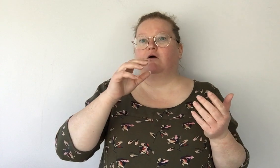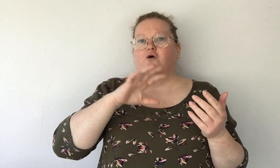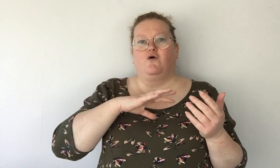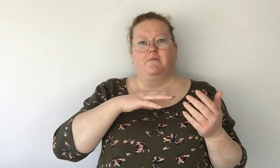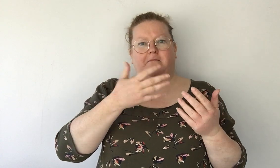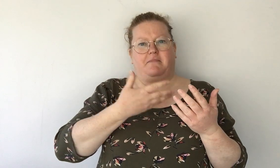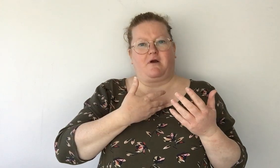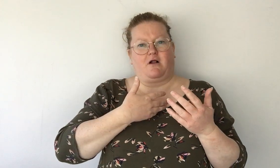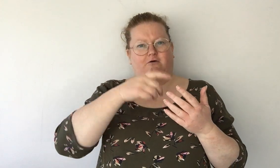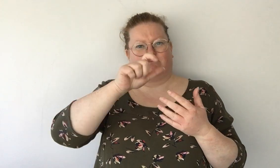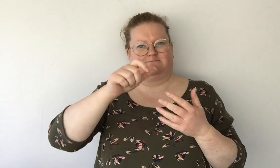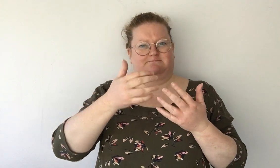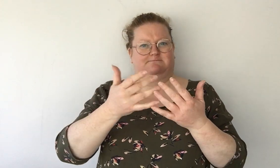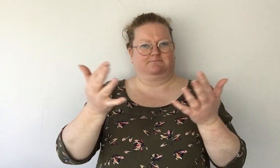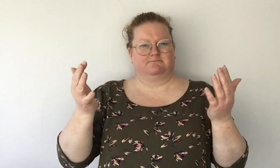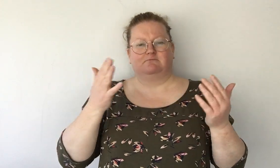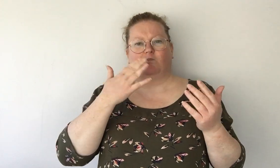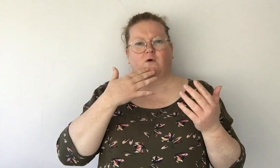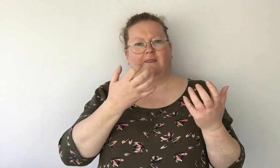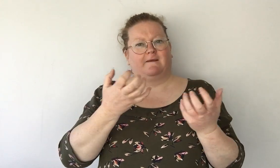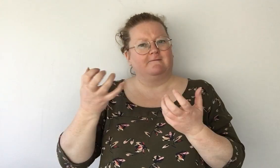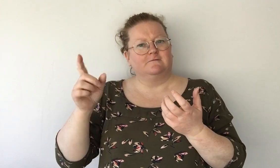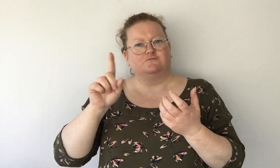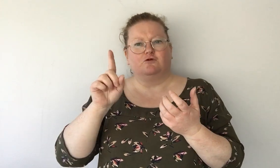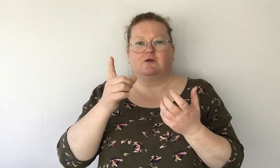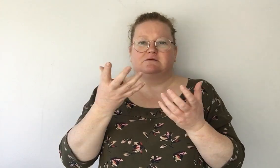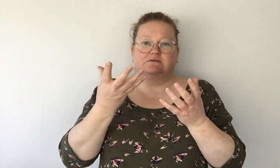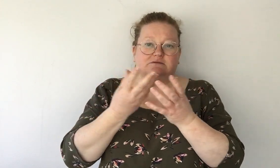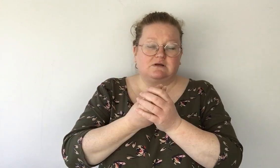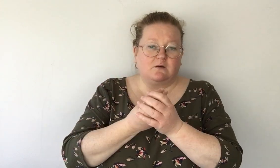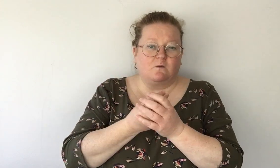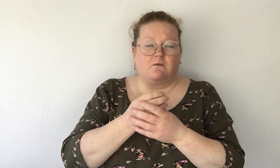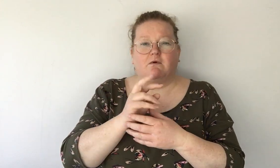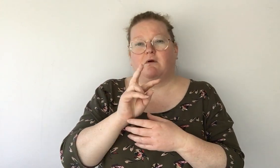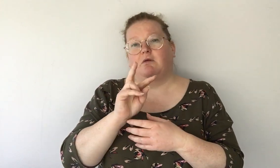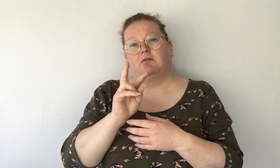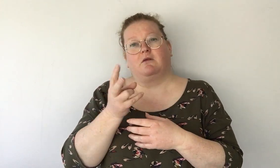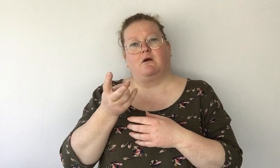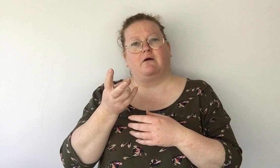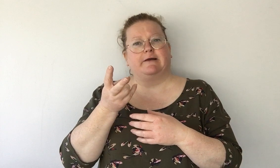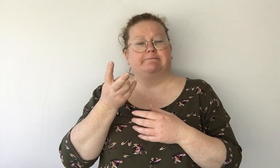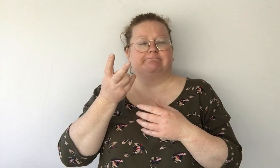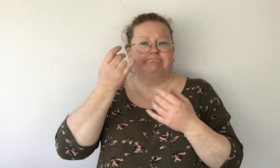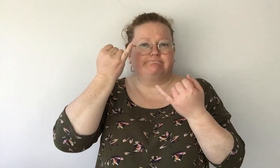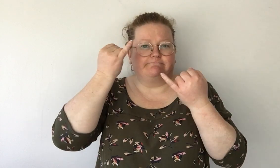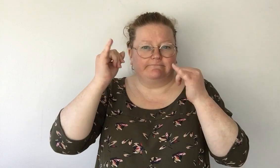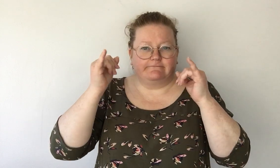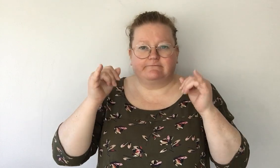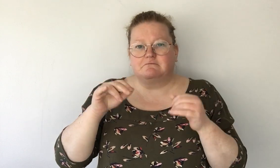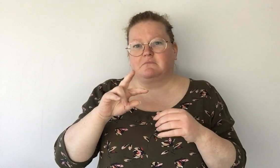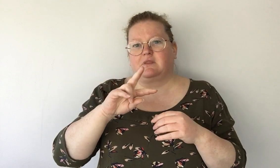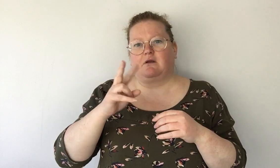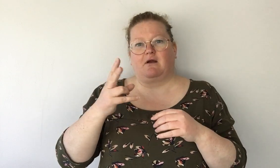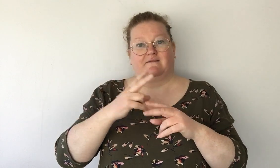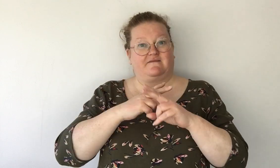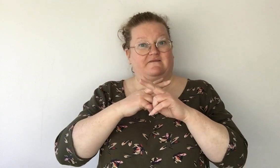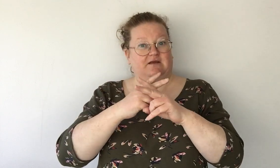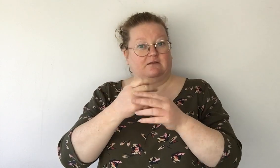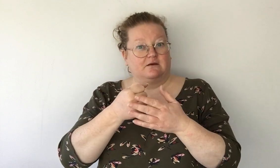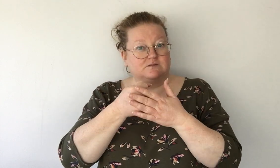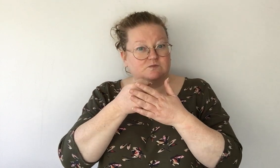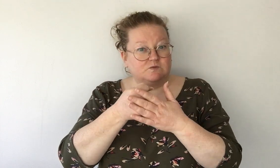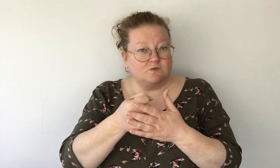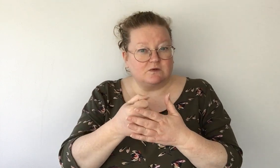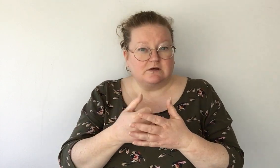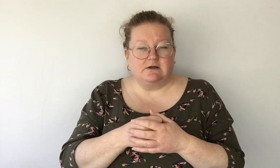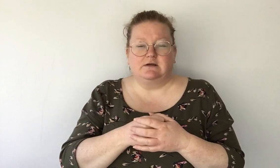sillä on paljon ihmisiä, jotka tarvitsevat seuraa, ideoita tai vertaistukea.